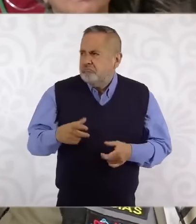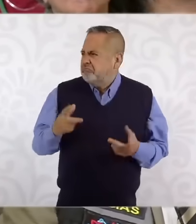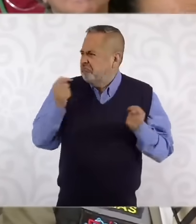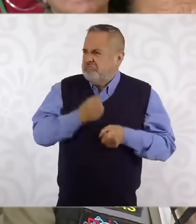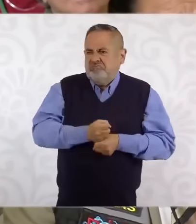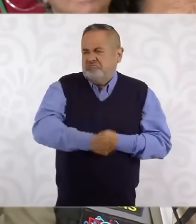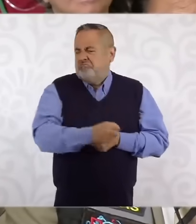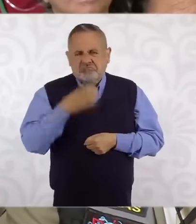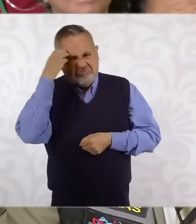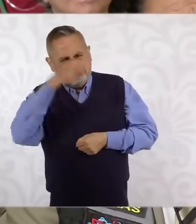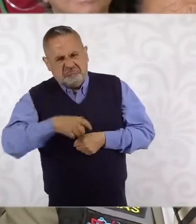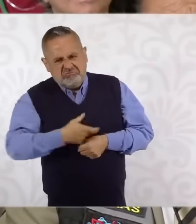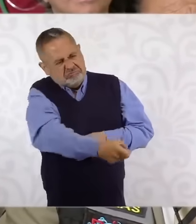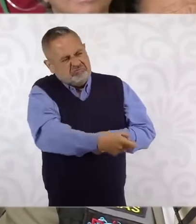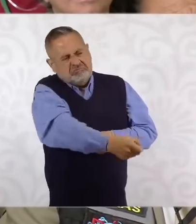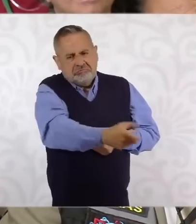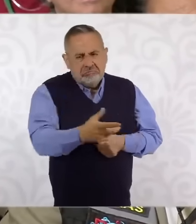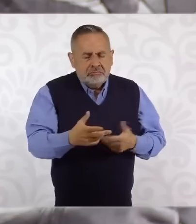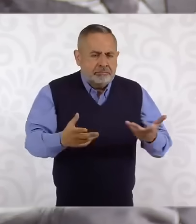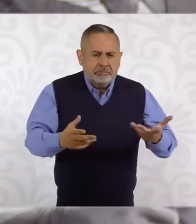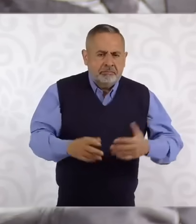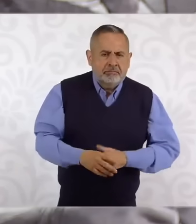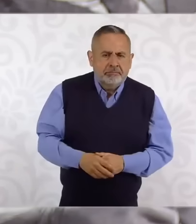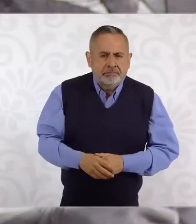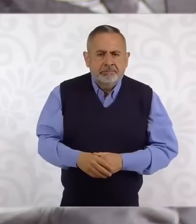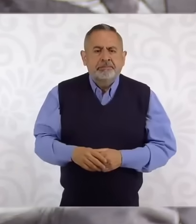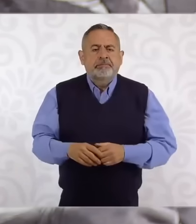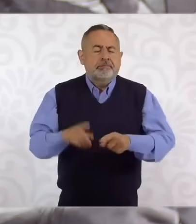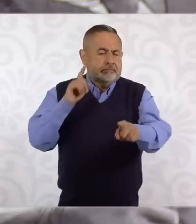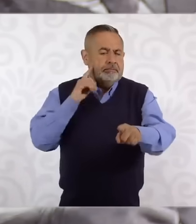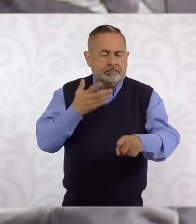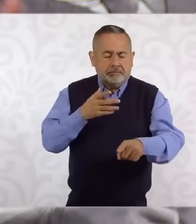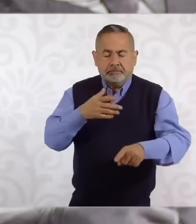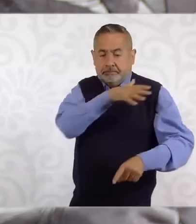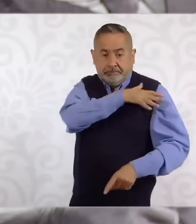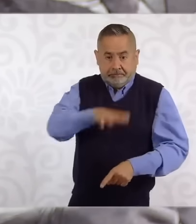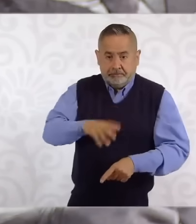de otra manera que no fuera en el enfrentamiento? La la fiscalía hizo toda la necropsia de ley,